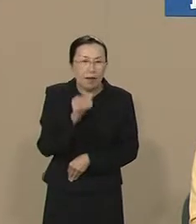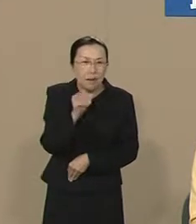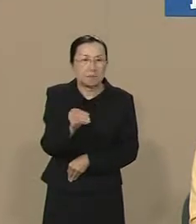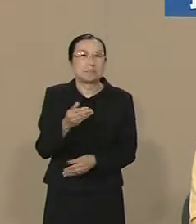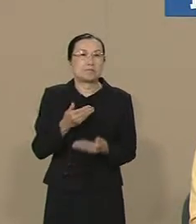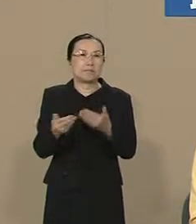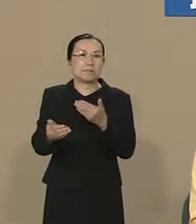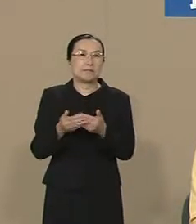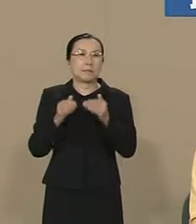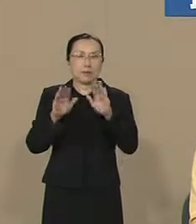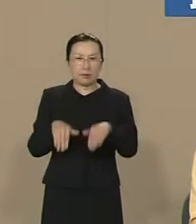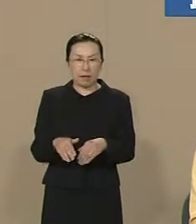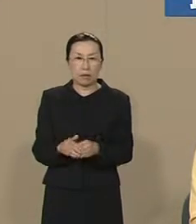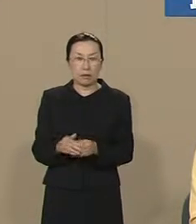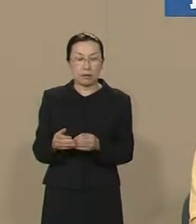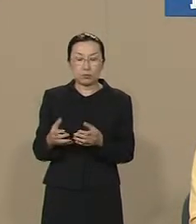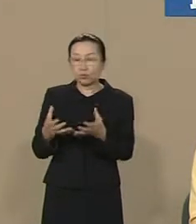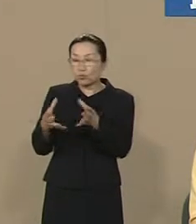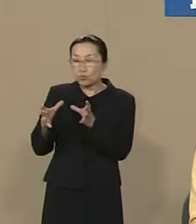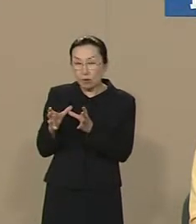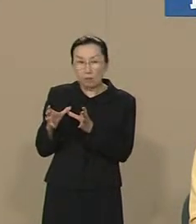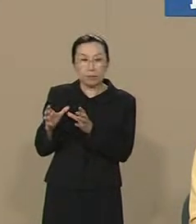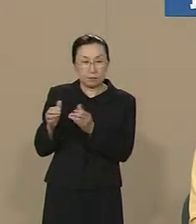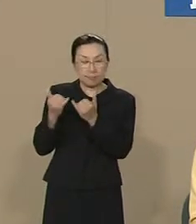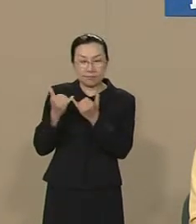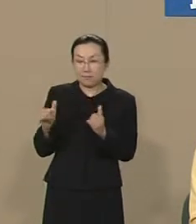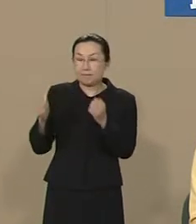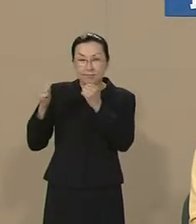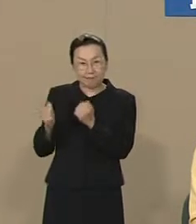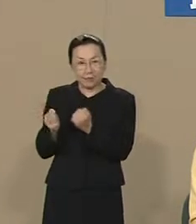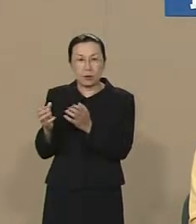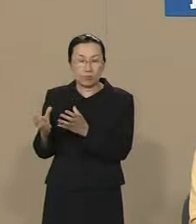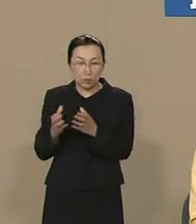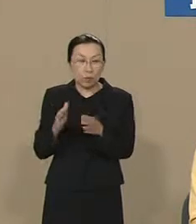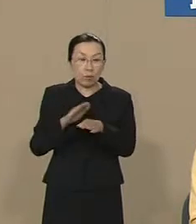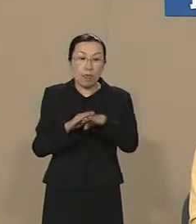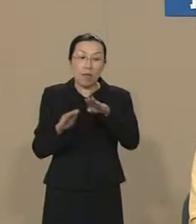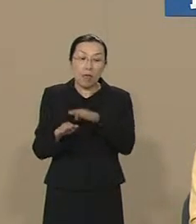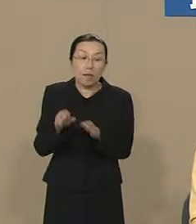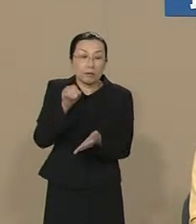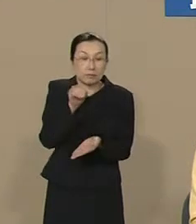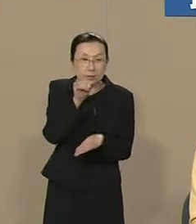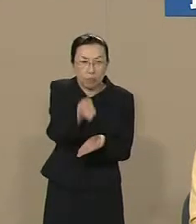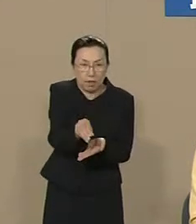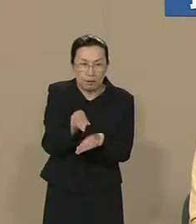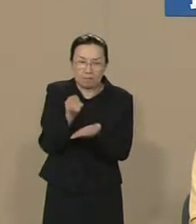集落の方々と一緒に､ 手植えで田植えをしたんですね｡